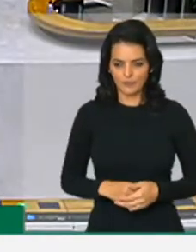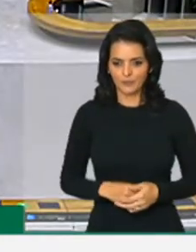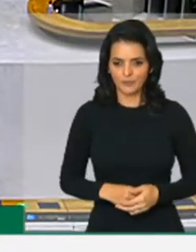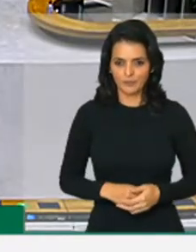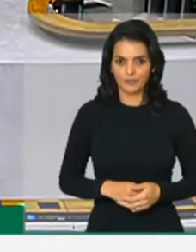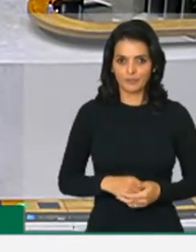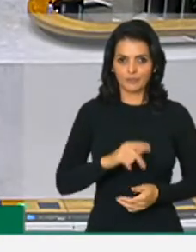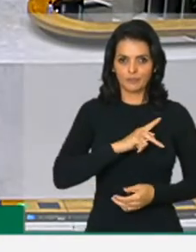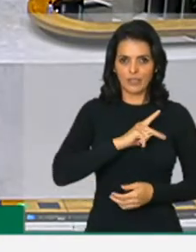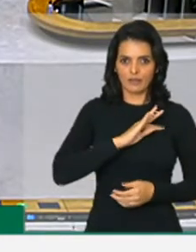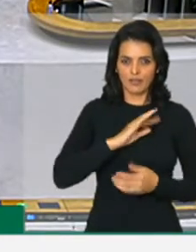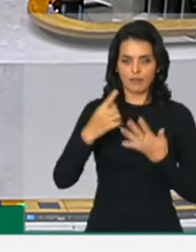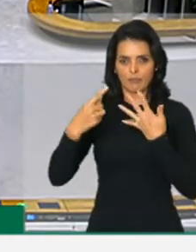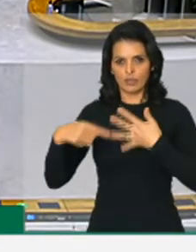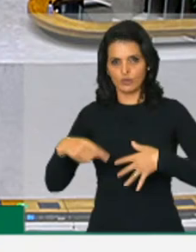PARLAMENTAR. ESTÁ INICIADA A